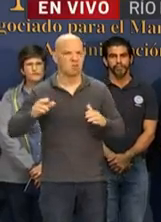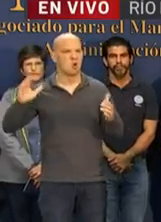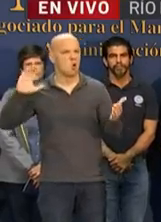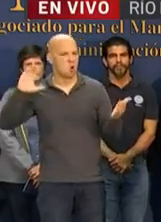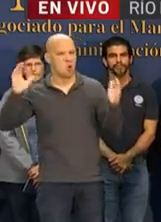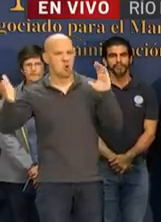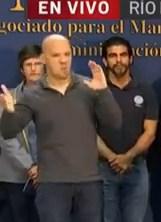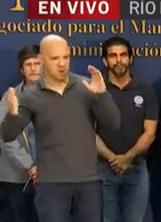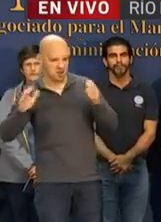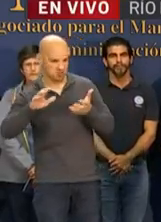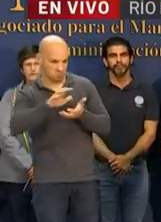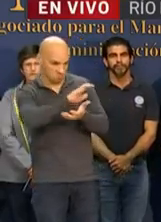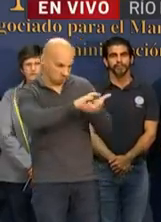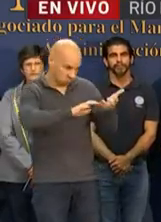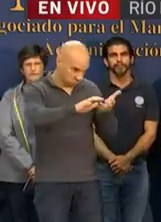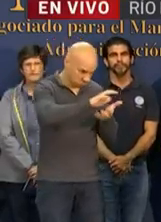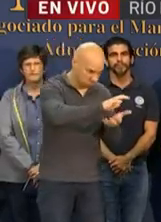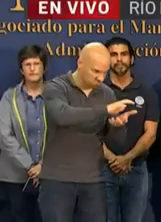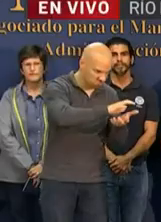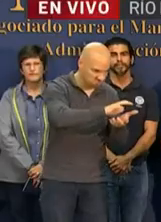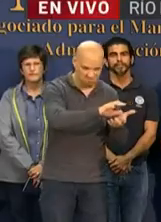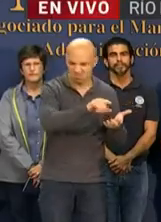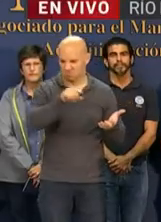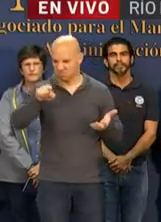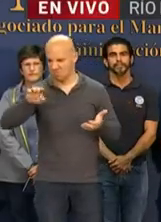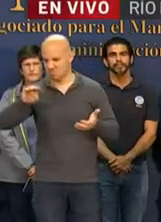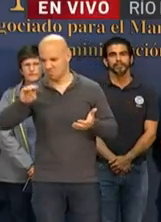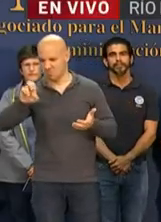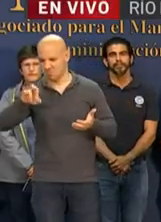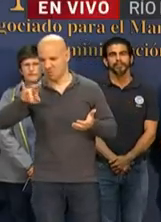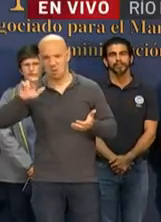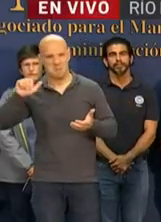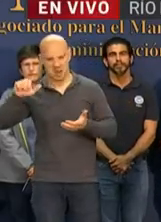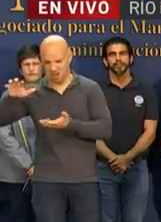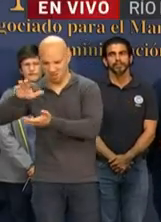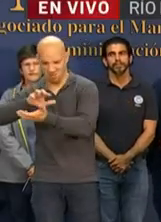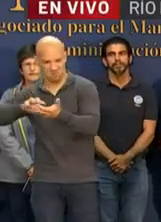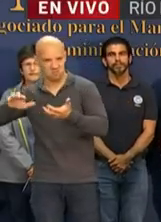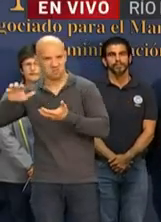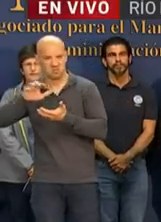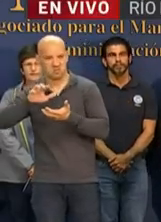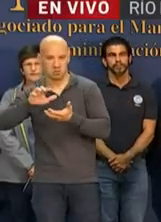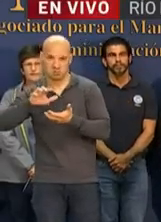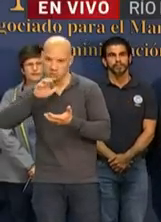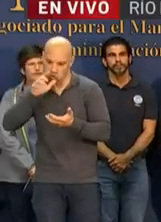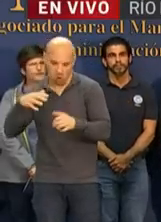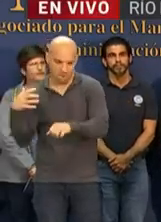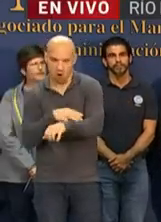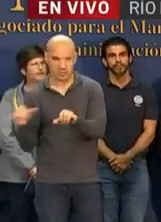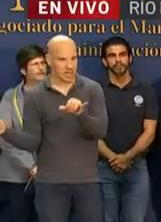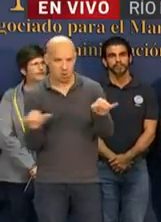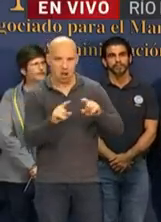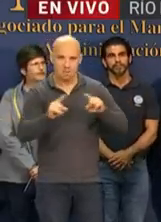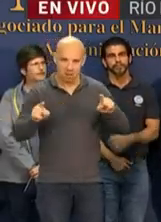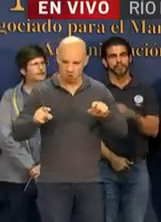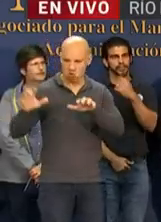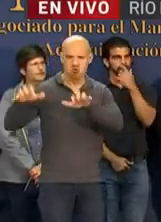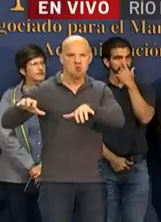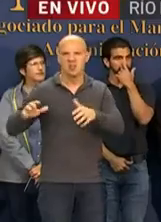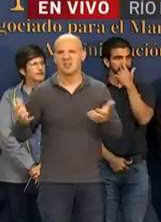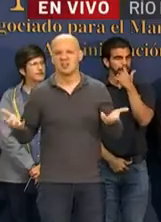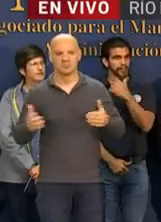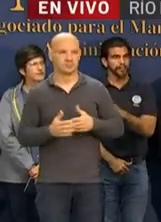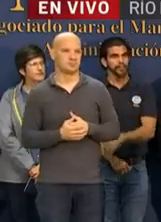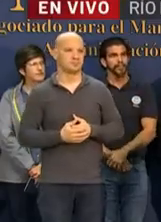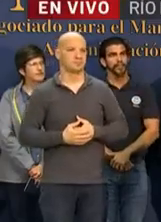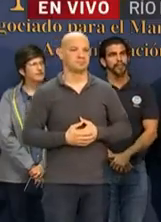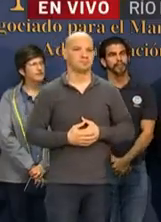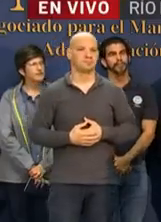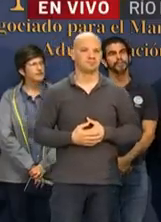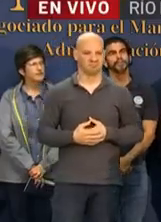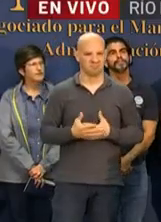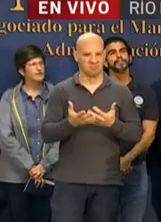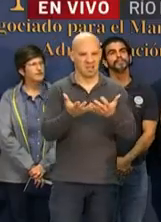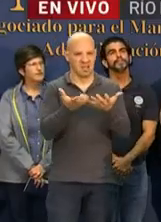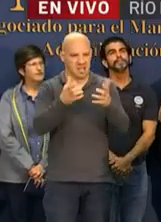USTED MENCIONABA QUE EN LA